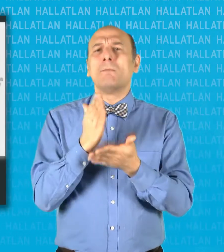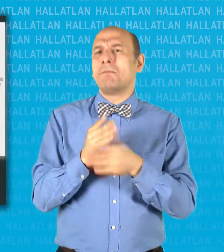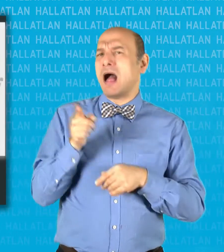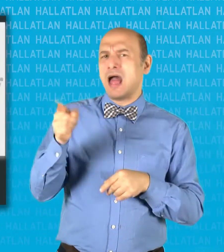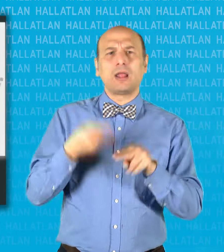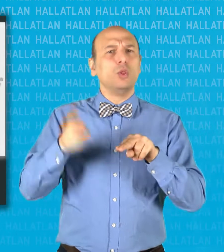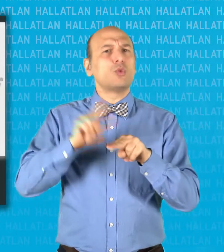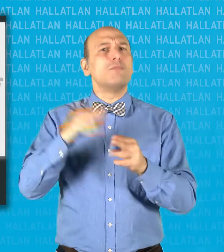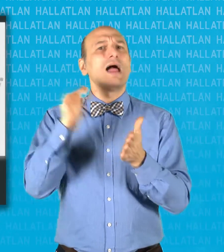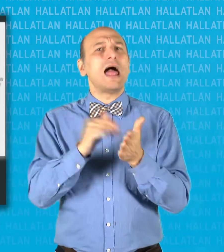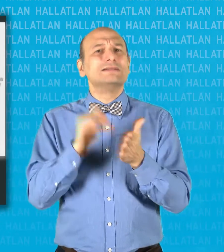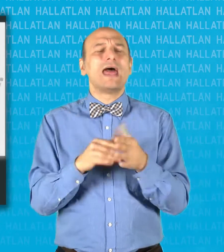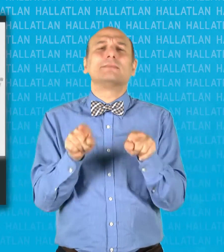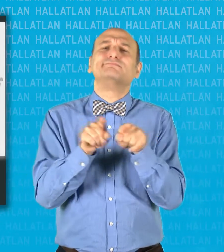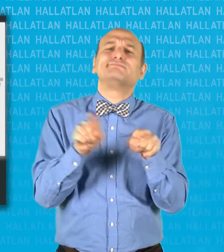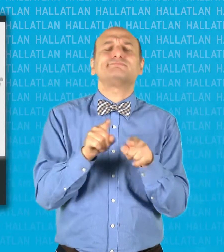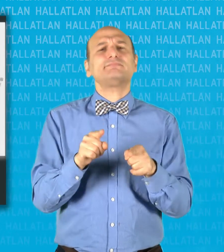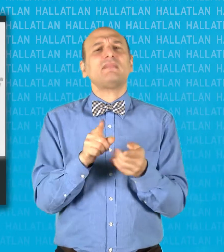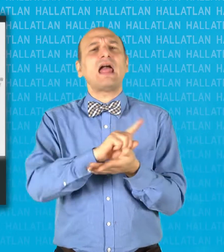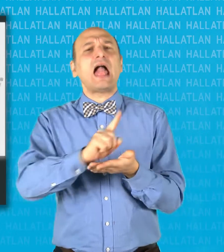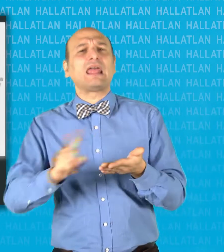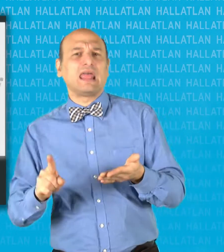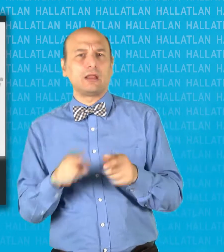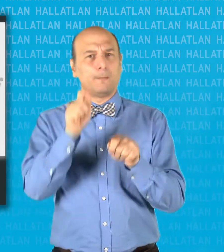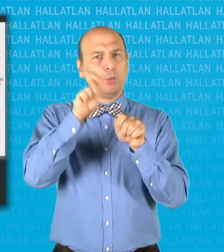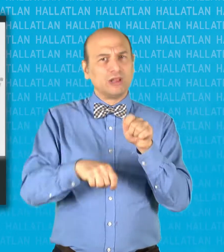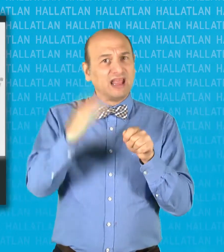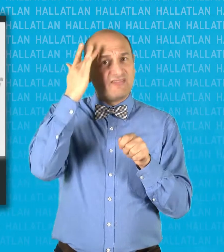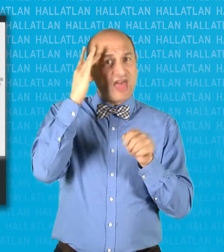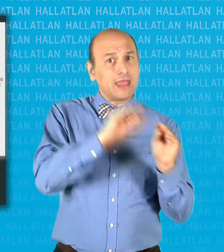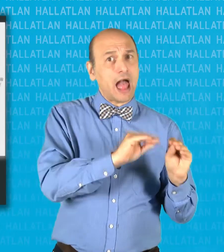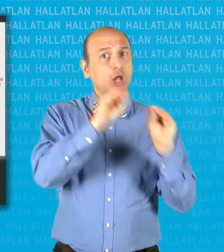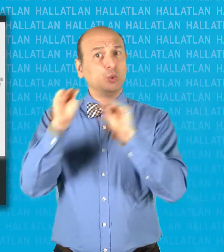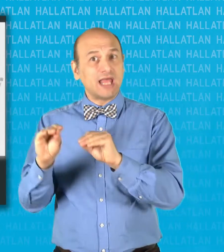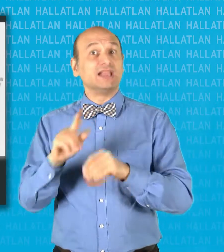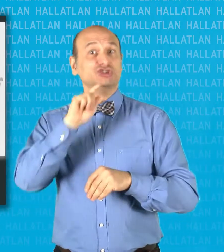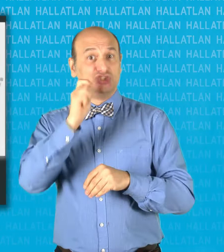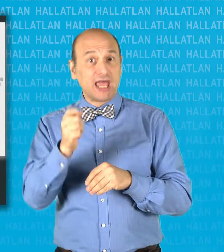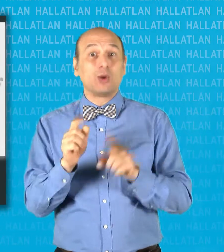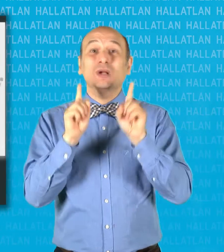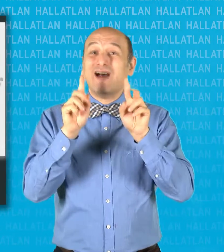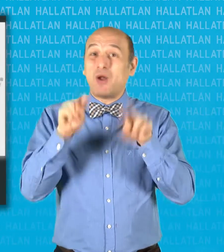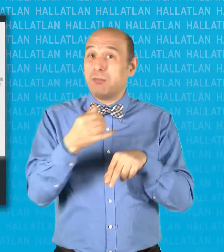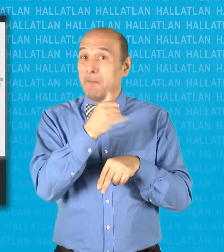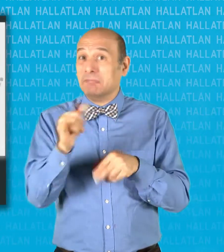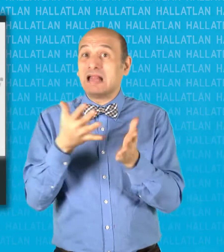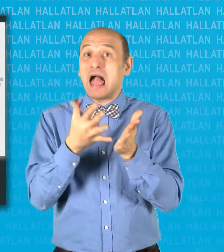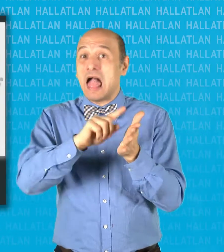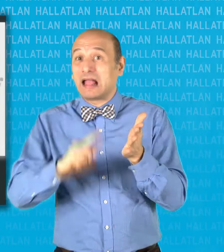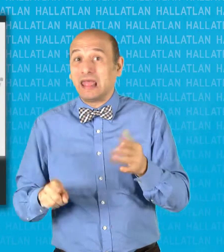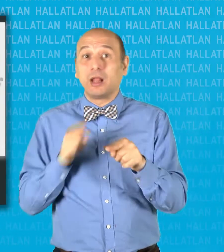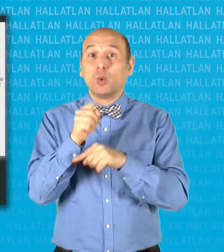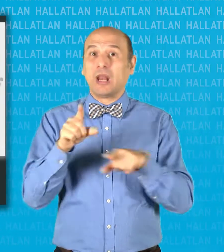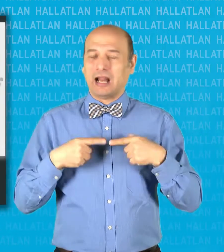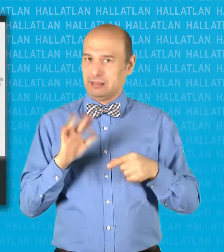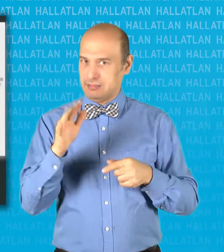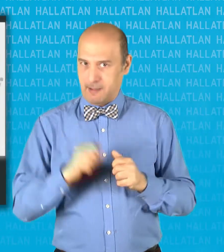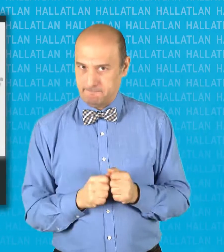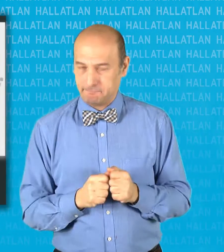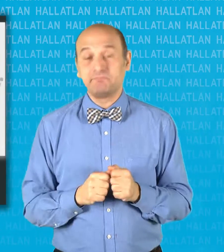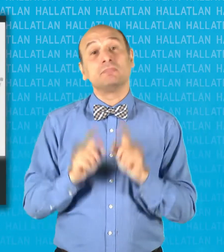aki már több mint ezer egéren elvégzett fejátültetésen van túl, igaz nem mindegyik élte túl a beavatkozást.